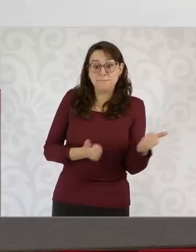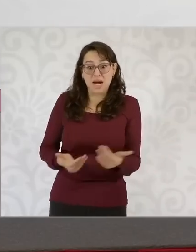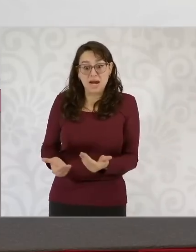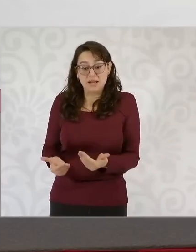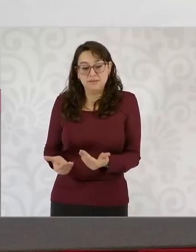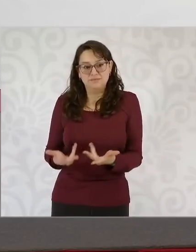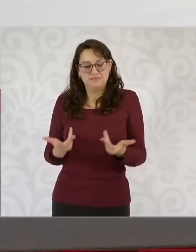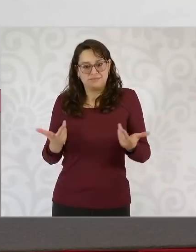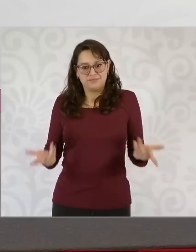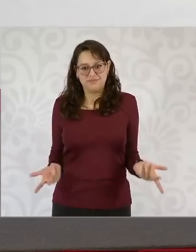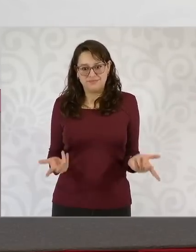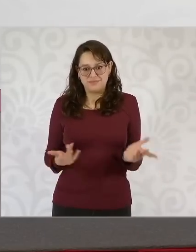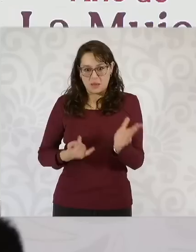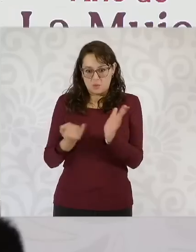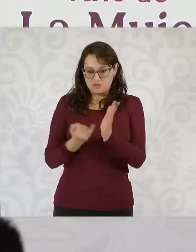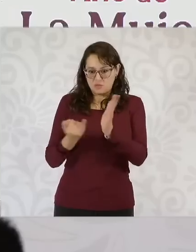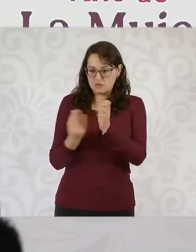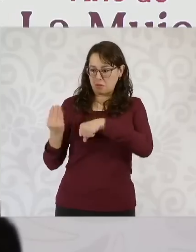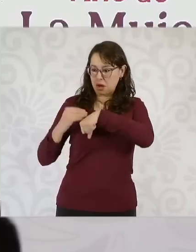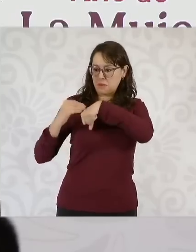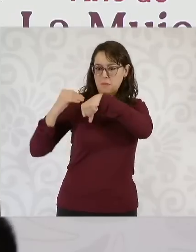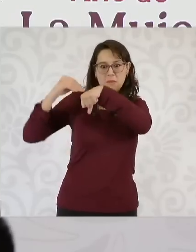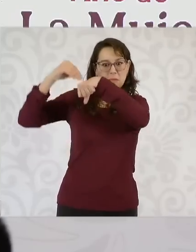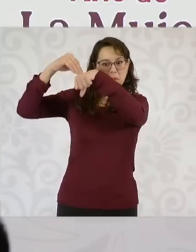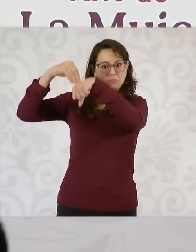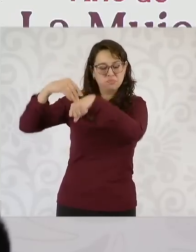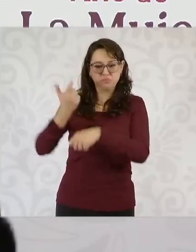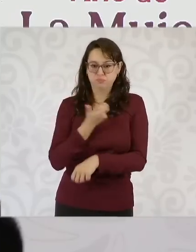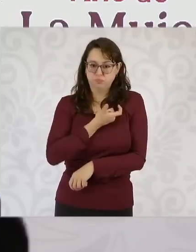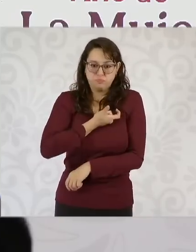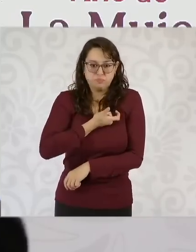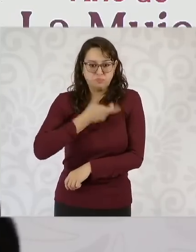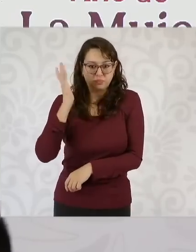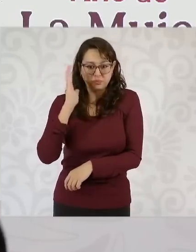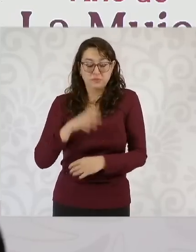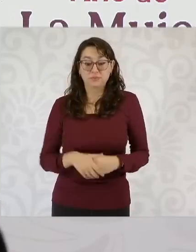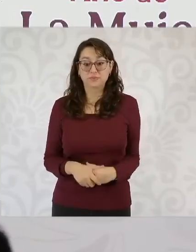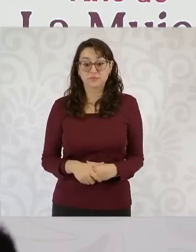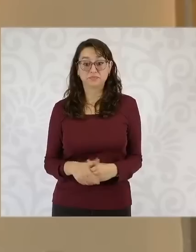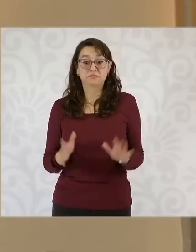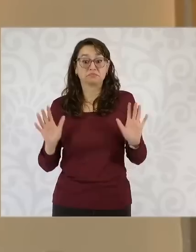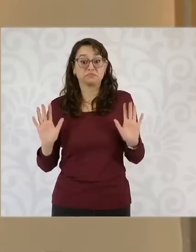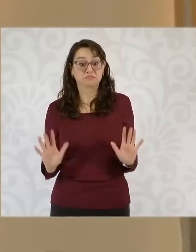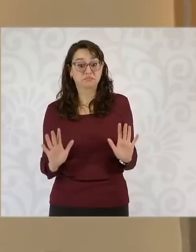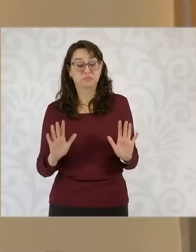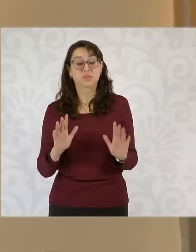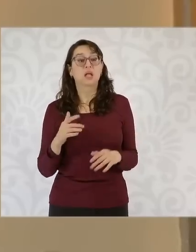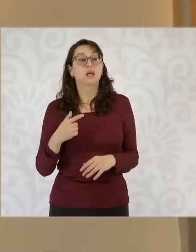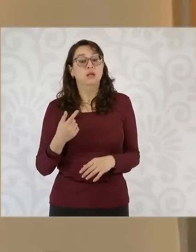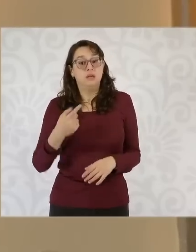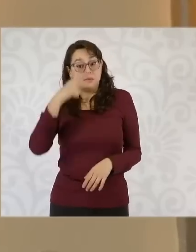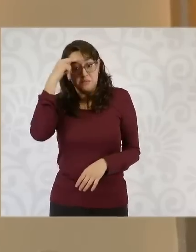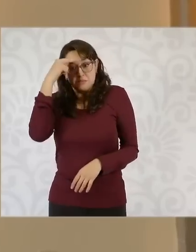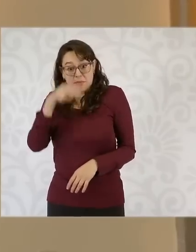cuidar esa producción Bueno qué va a hacer México entonces y con eso concluyo la instrucción que